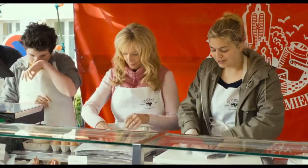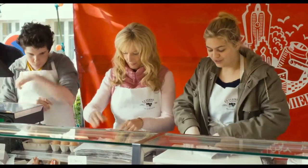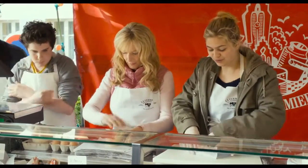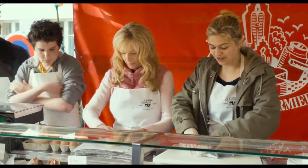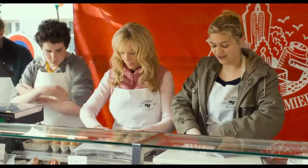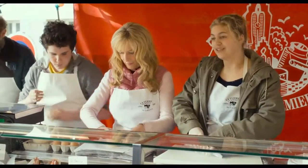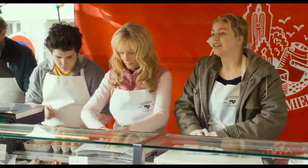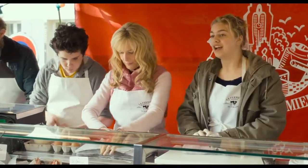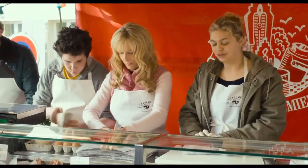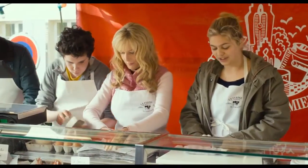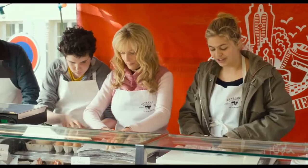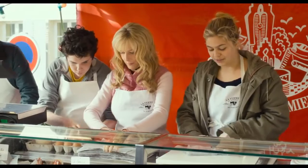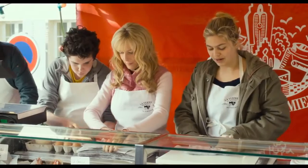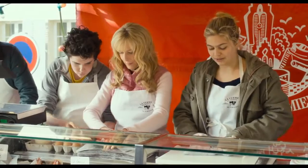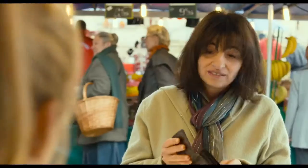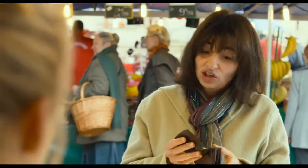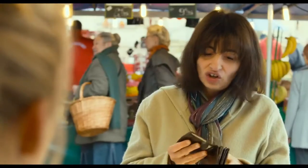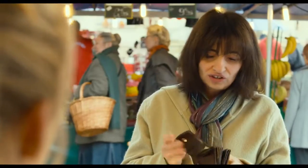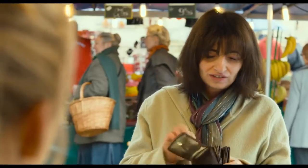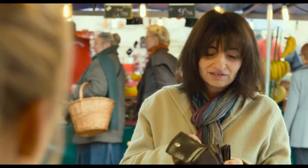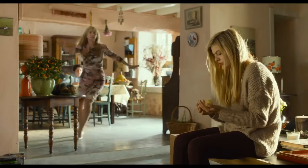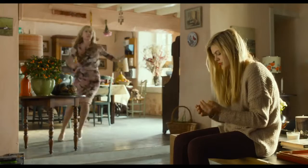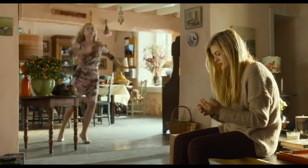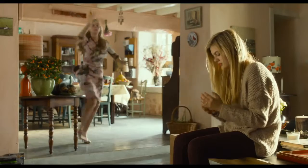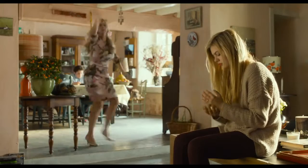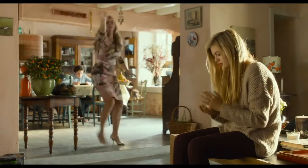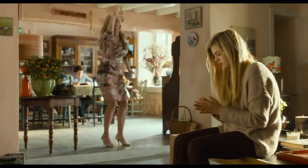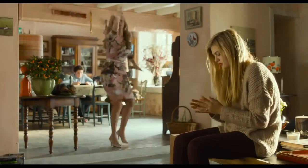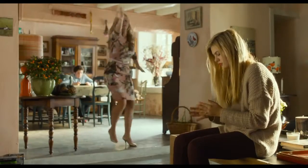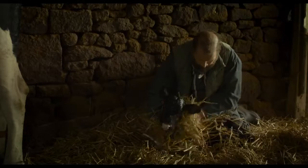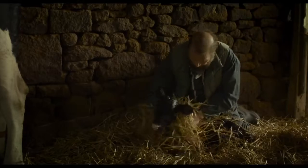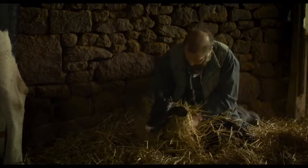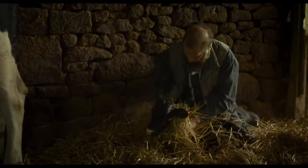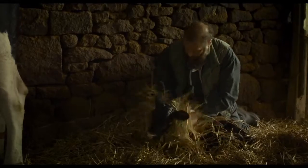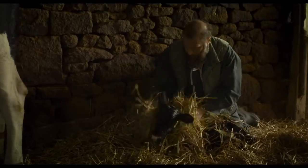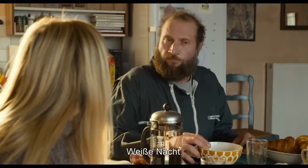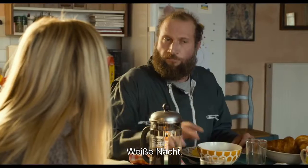Sowas nennt man Arbeitsteilung: Sie lächelt, ich spreche. Verstehe! (Stampfen) Mädchen: Wie nenne wir das Kälbchen eigentlich?